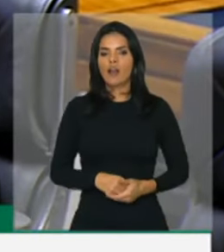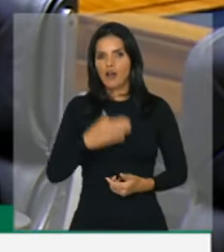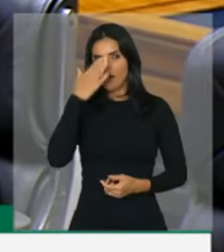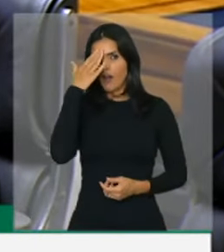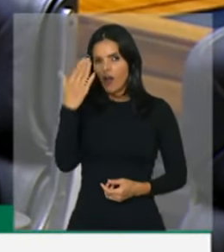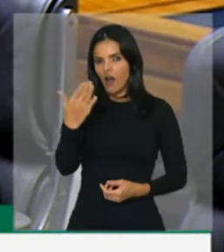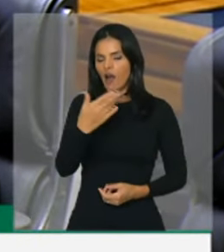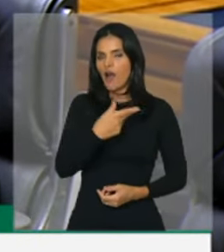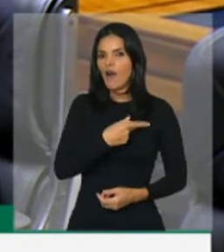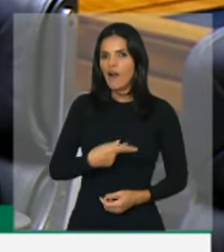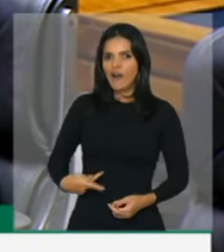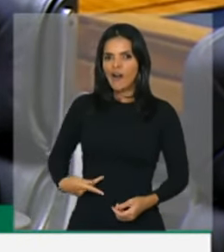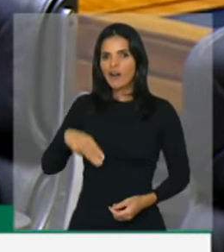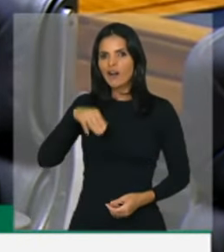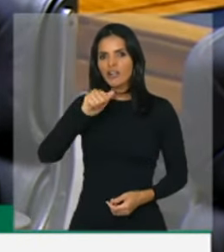[DEPUTADA]: OBRIGADA, NOBRE PRESIDENTE DEPUTADO